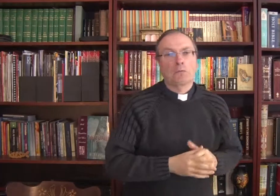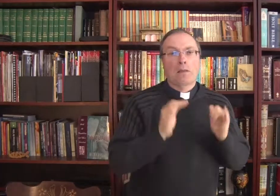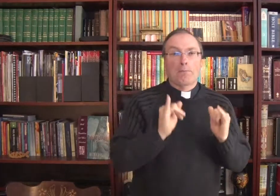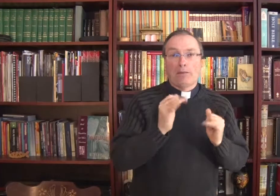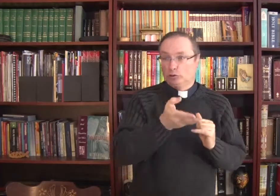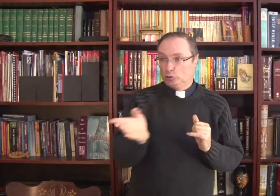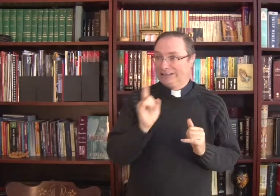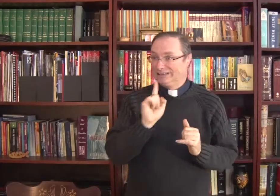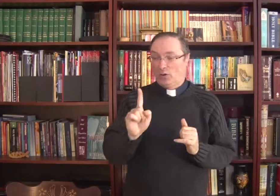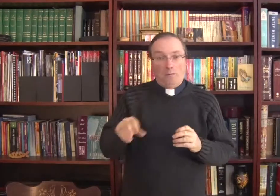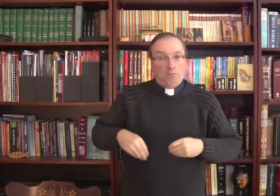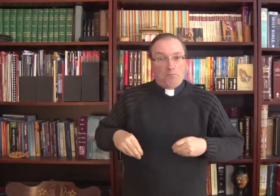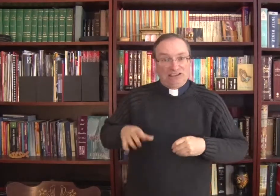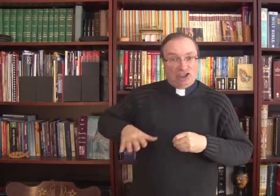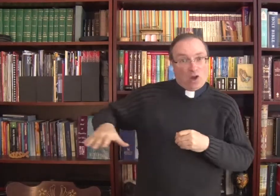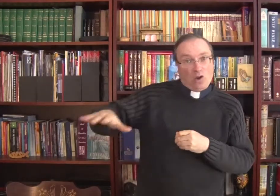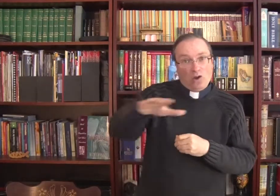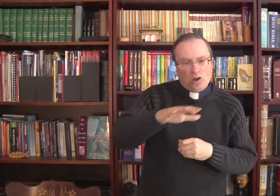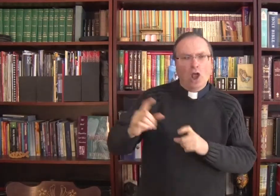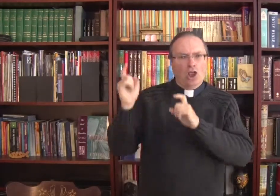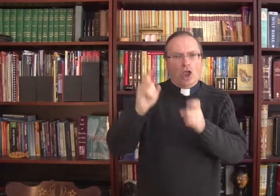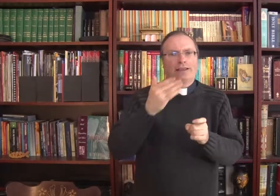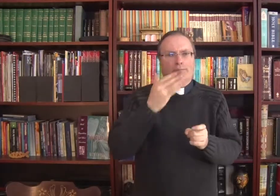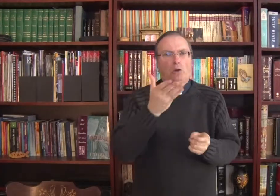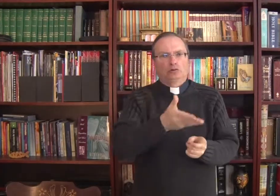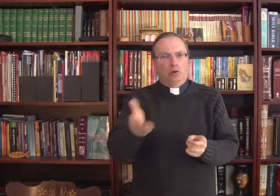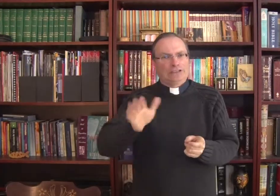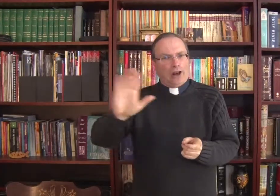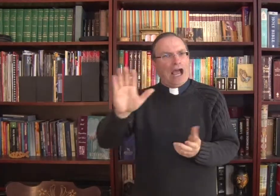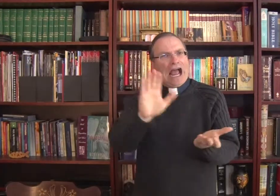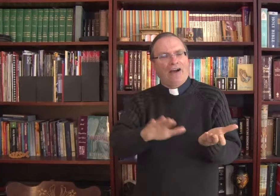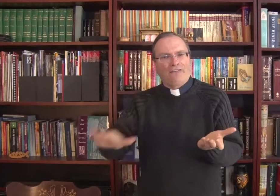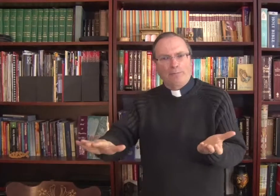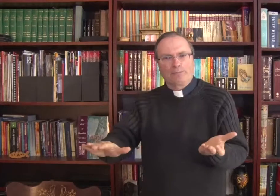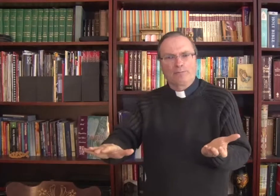Même ceux, qui sont pécheurs, donnent les bonnes choses à leurs enfants.